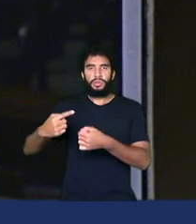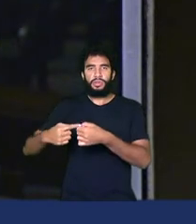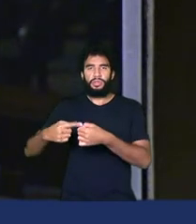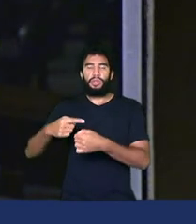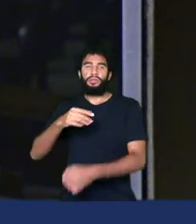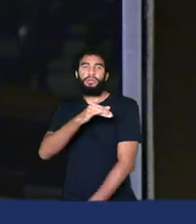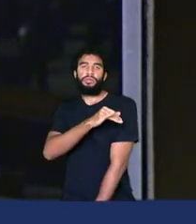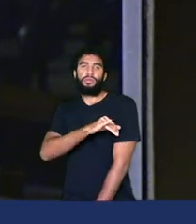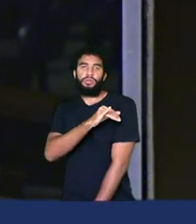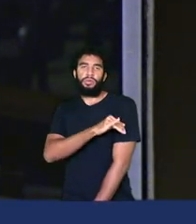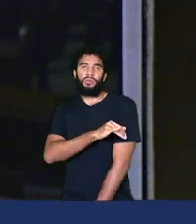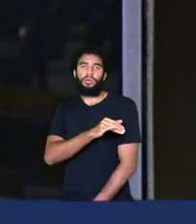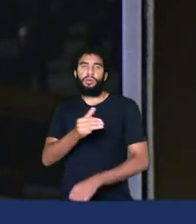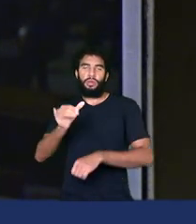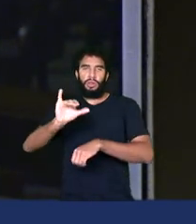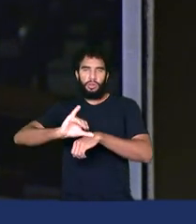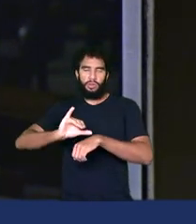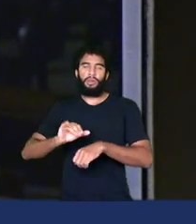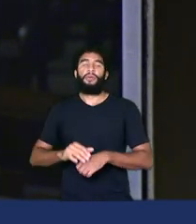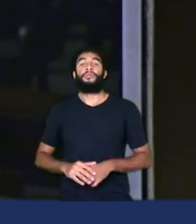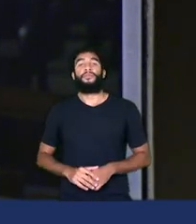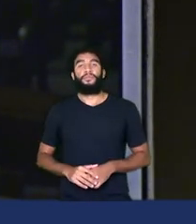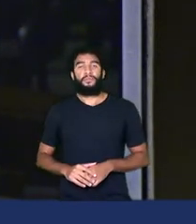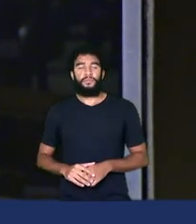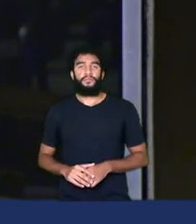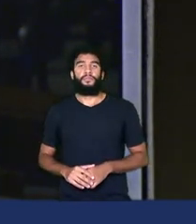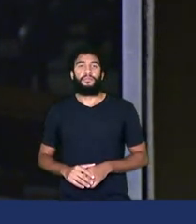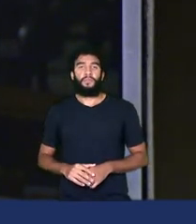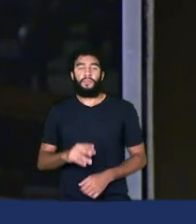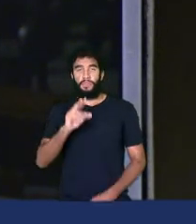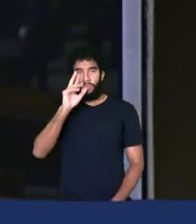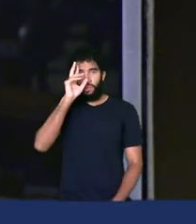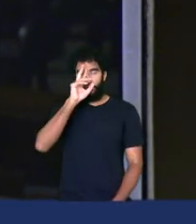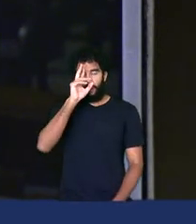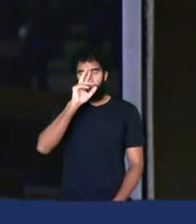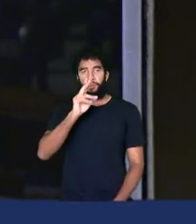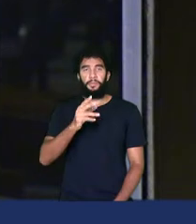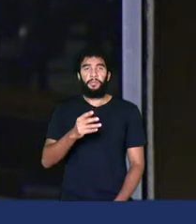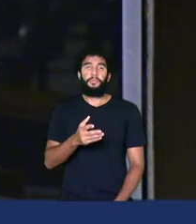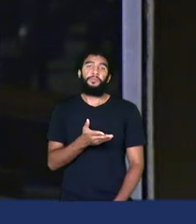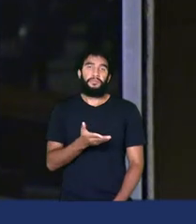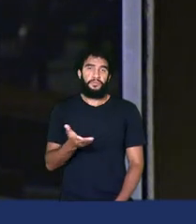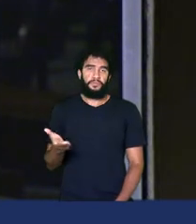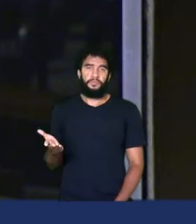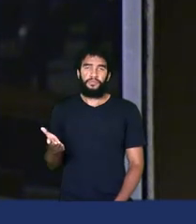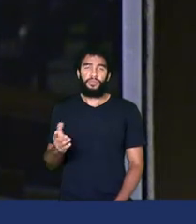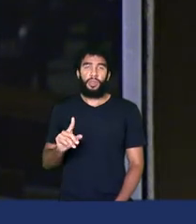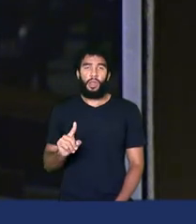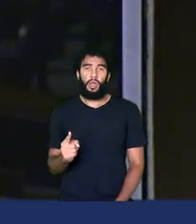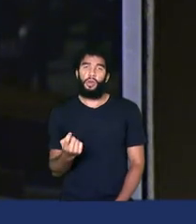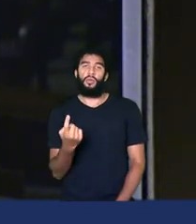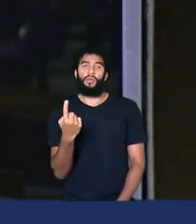AQUI ALERTAR AS GUARDAS MUNICIPAIS DA CIDADE DO RIO DE JANEIRO, CAPITAL DO RIO DE JANEIRO. OS GUARDAS MUNICIPAIS DO RIO DE JANEIRO FORAM A ÚNICA GUARDA MUNICIPAL